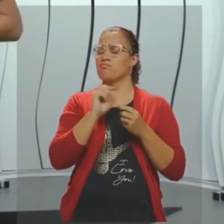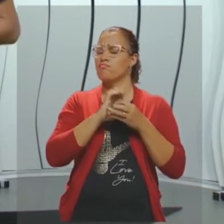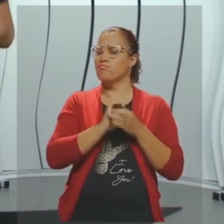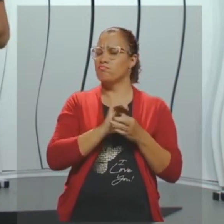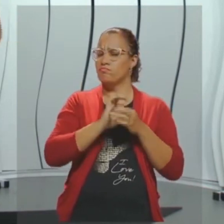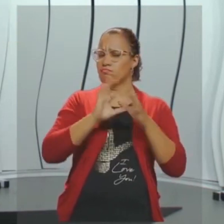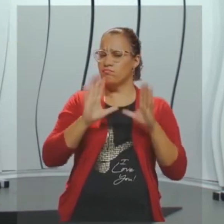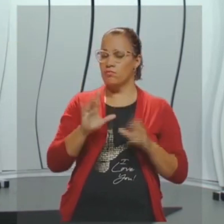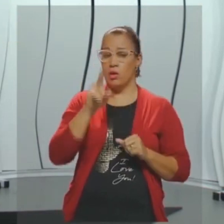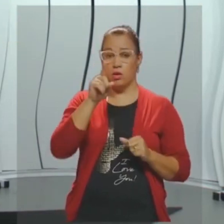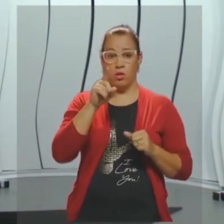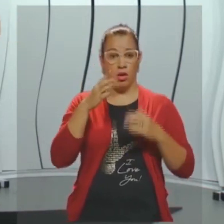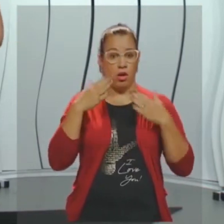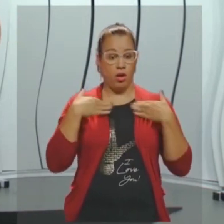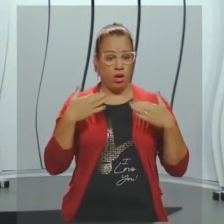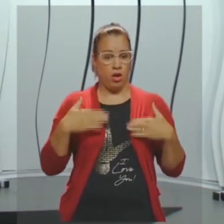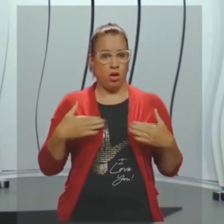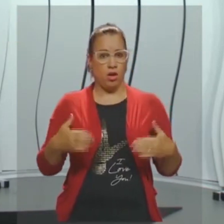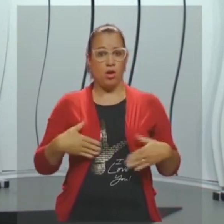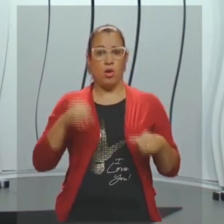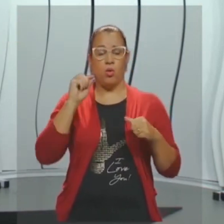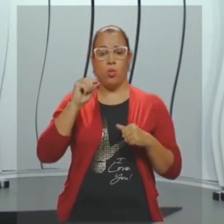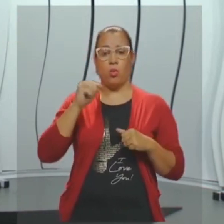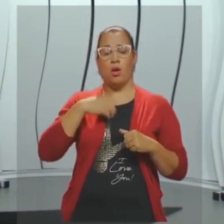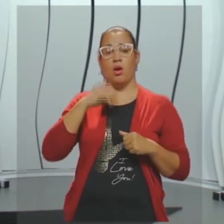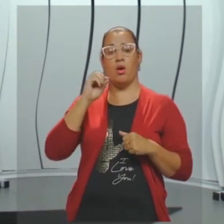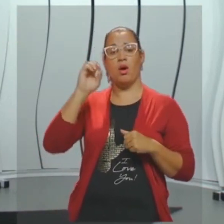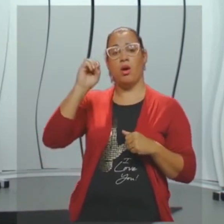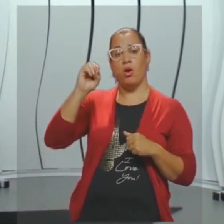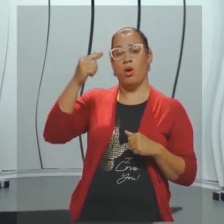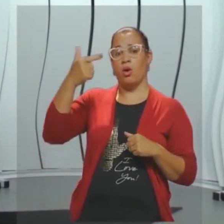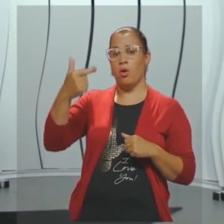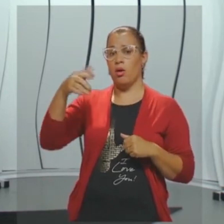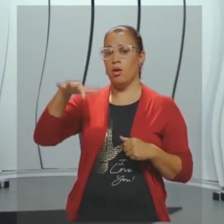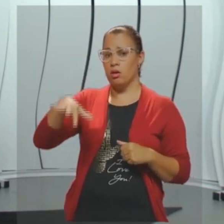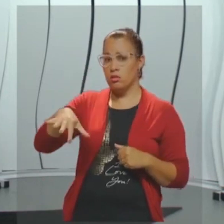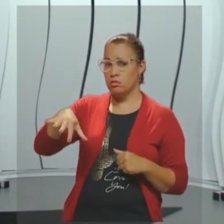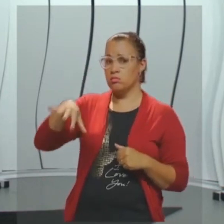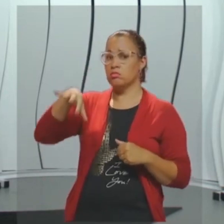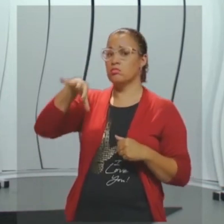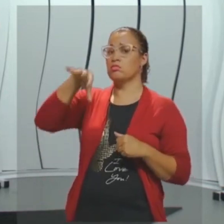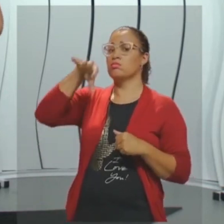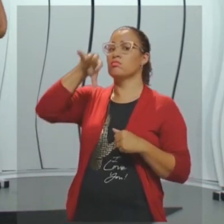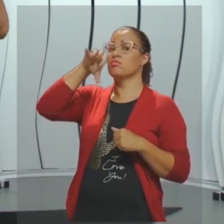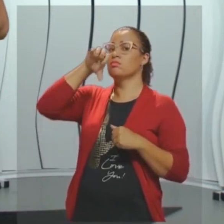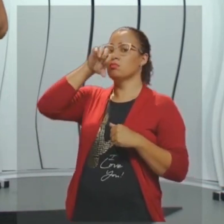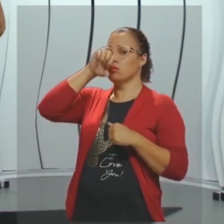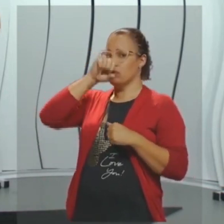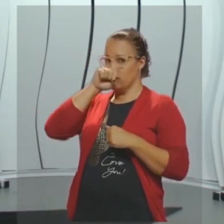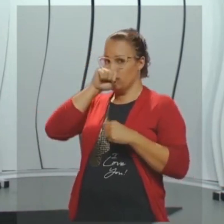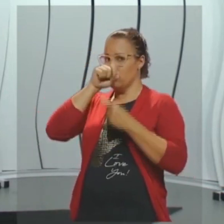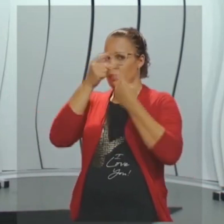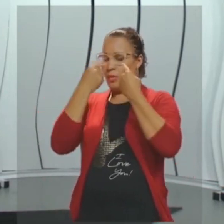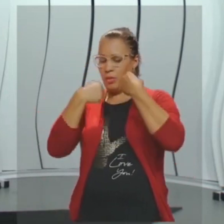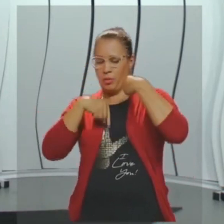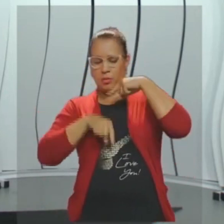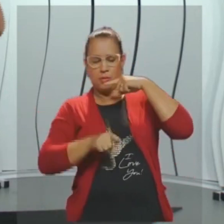seu corpo absorva oxigênio, então vai ser através do sistema respiratório que você vai obter oxigênio que você